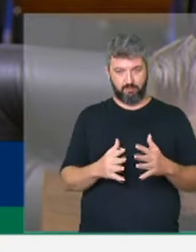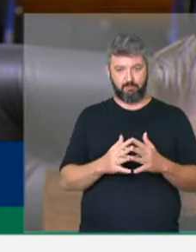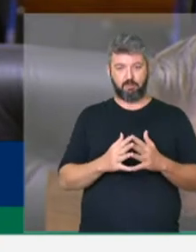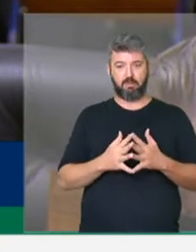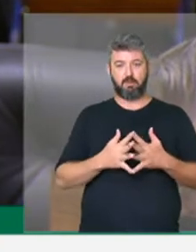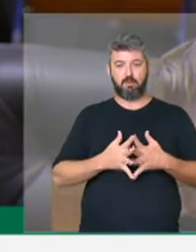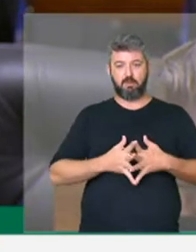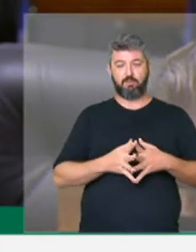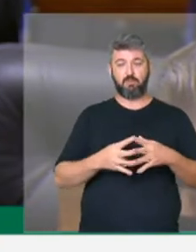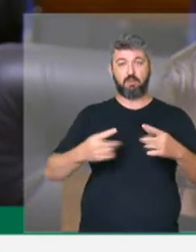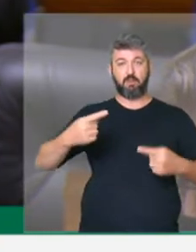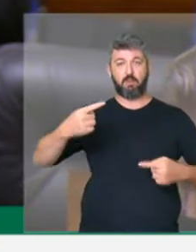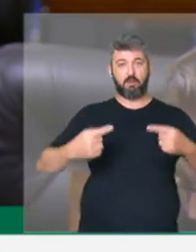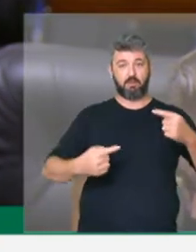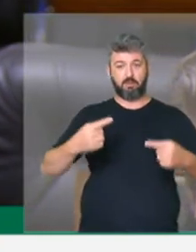PERCENTUAL DE RENEGOCIAÇÃO